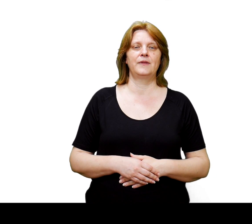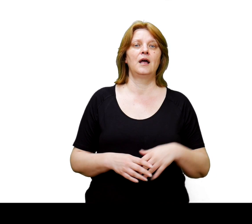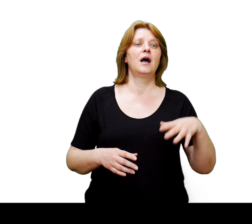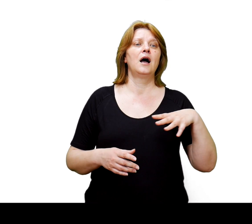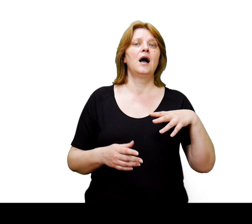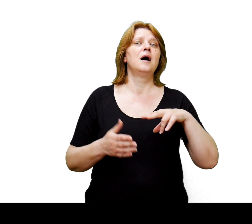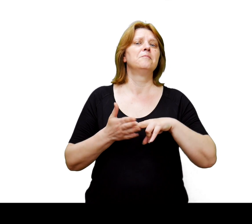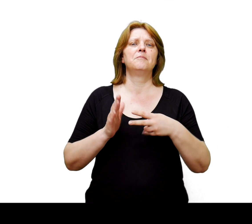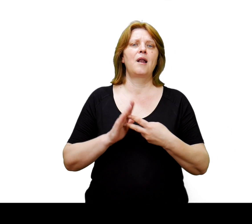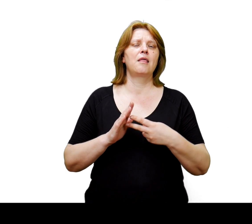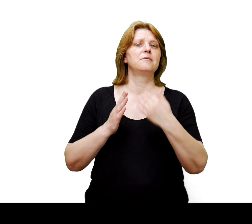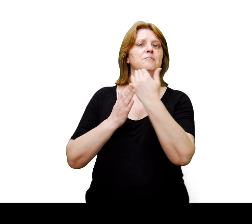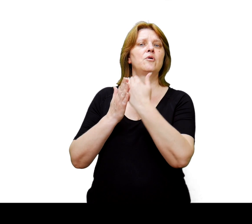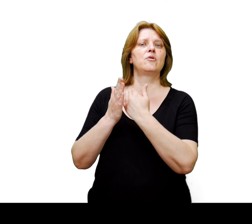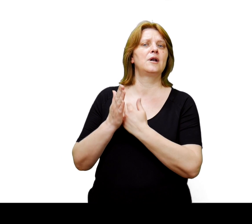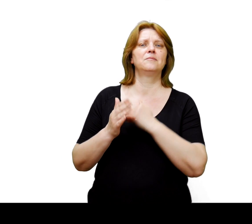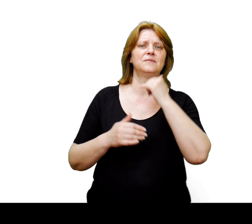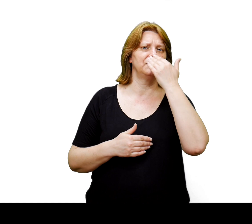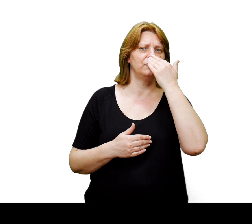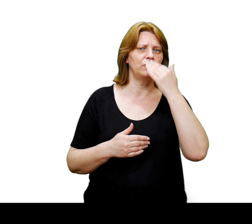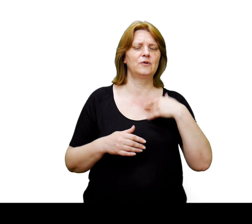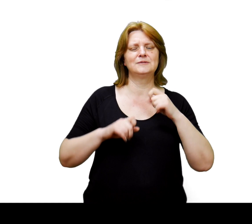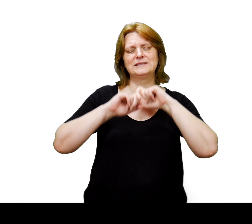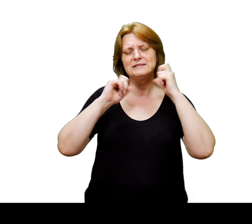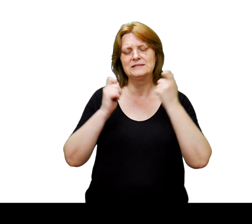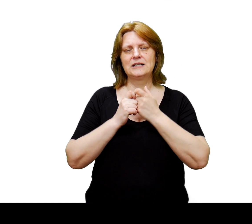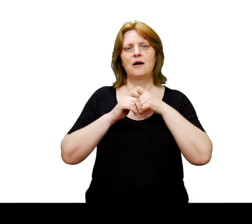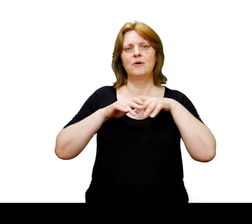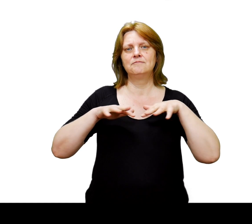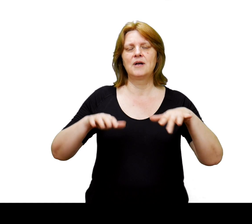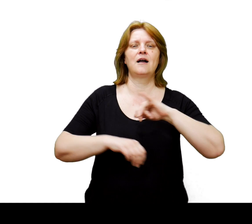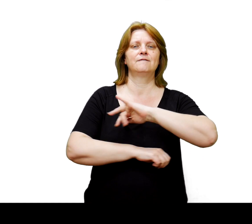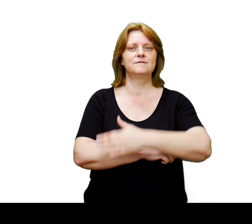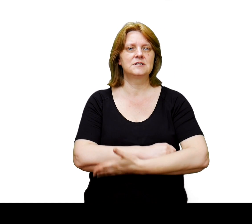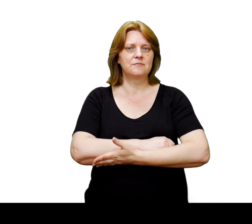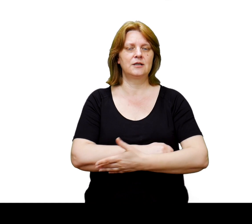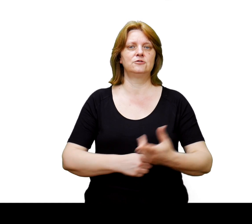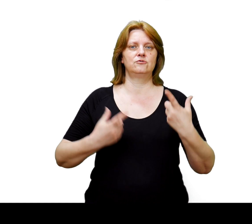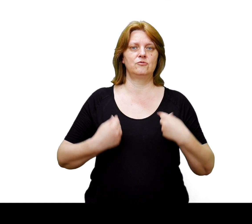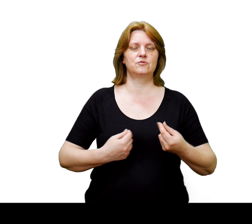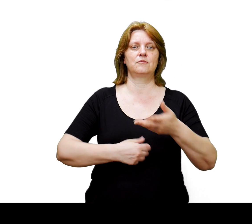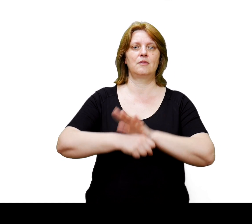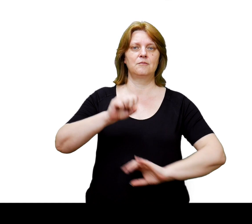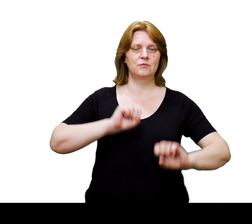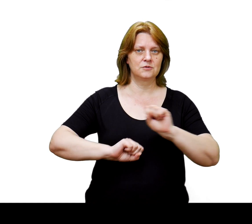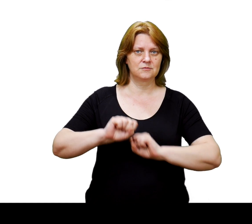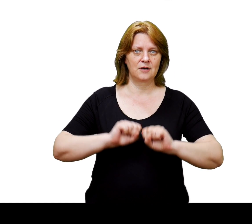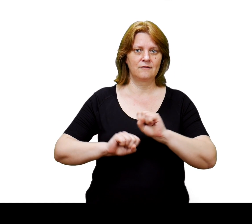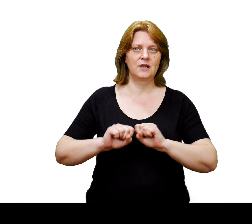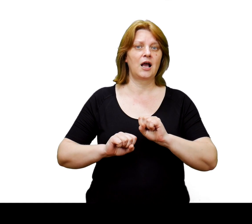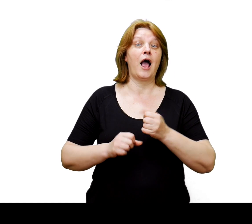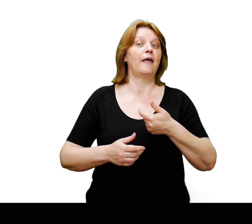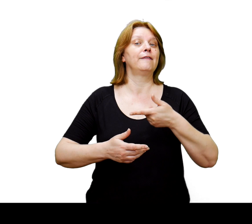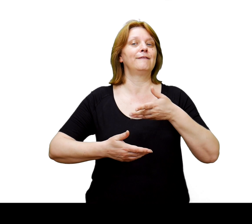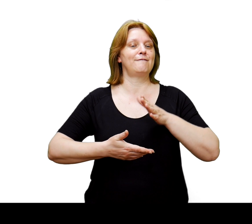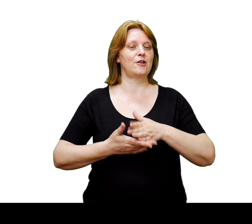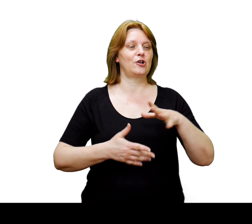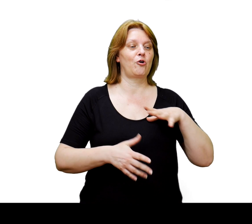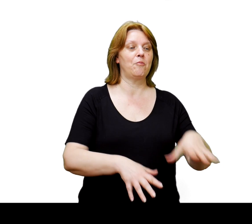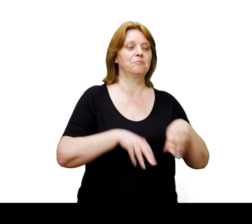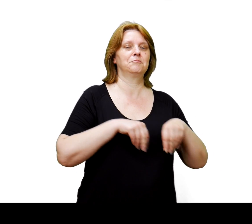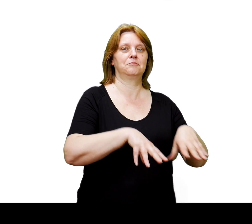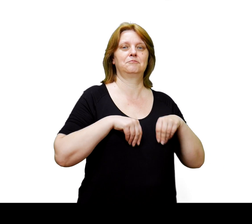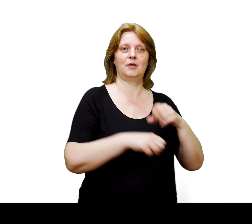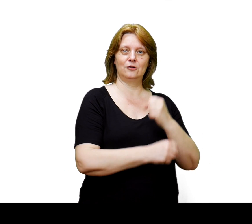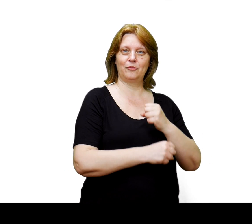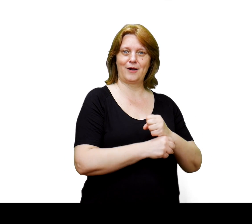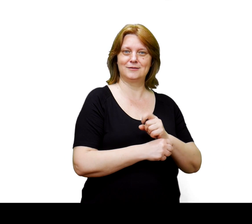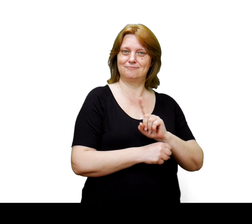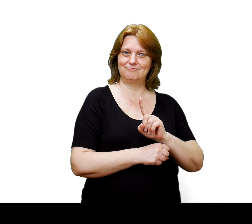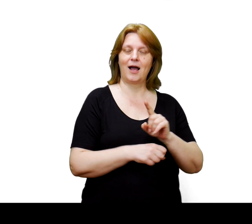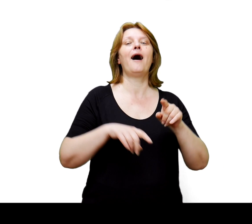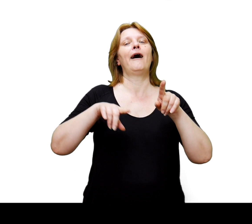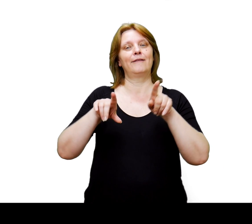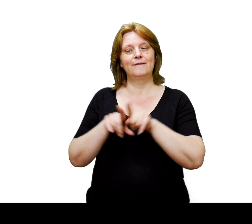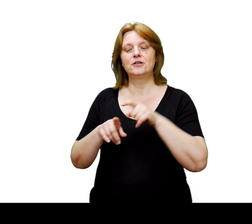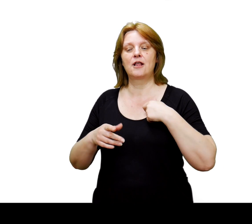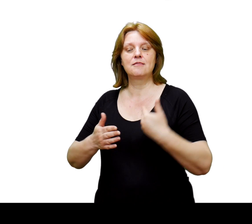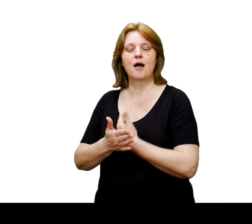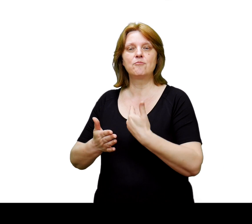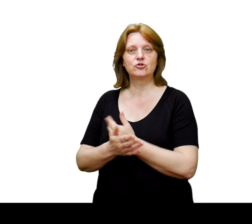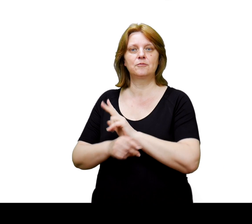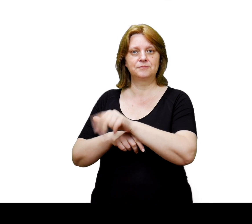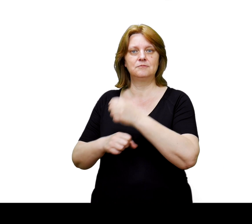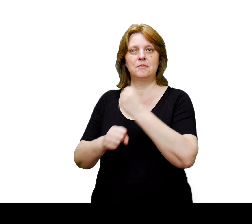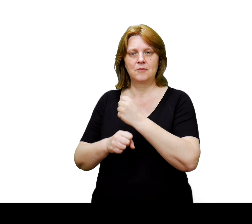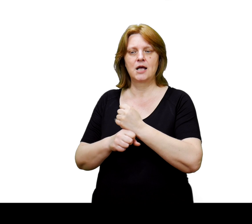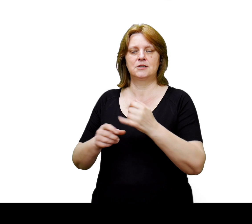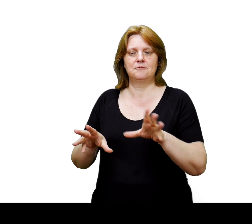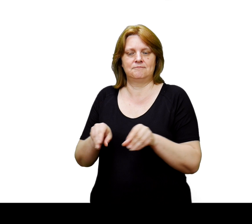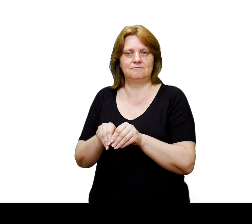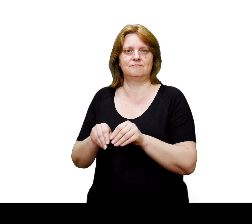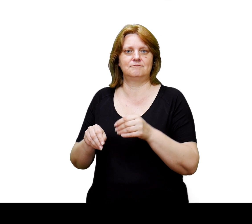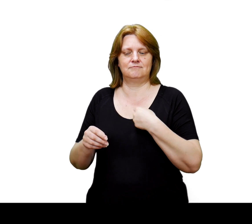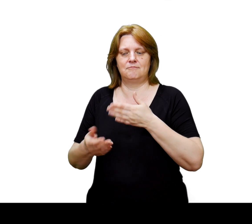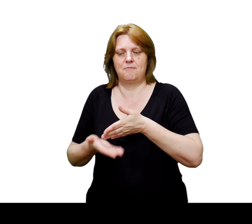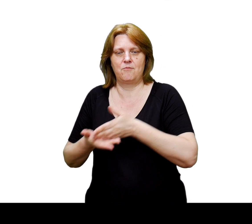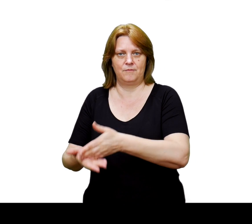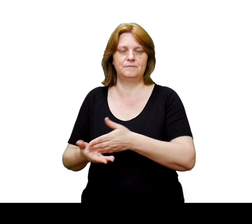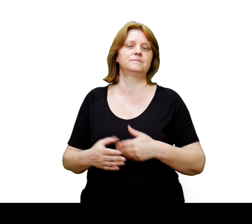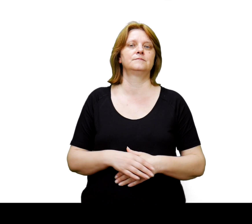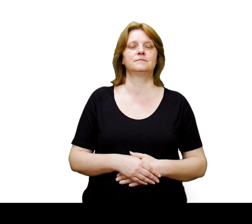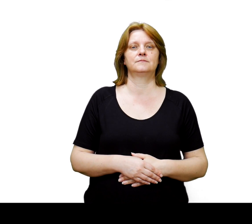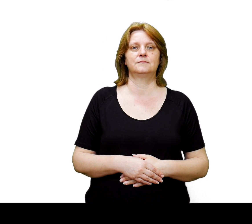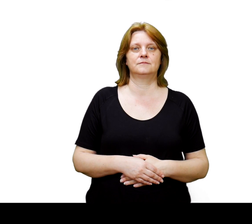Założeniem programu jest wszechstronne wsparcie osób z niepełnosprawnościami nie tylko w procesie rekrutacji do pracy, ale też w początkowym okresie zatrudnienia.